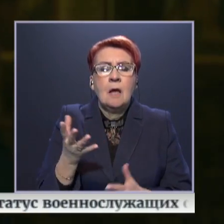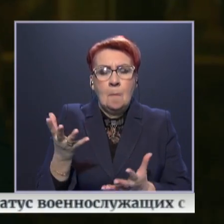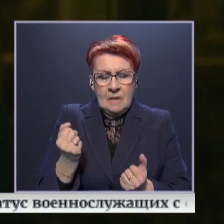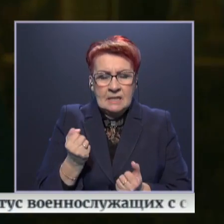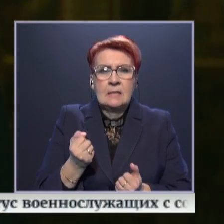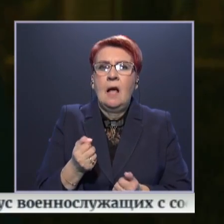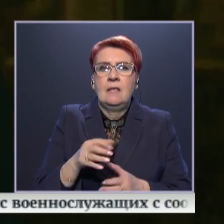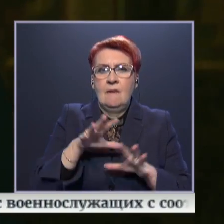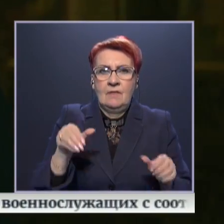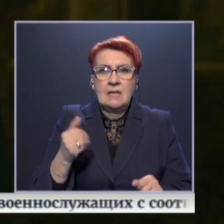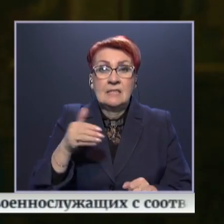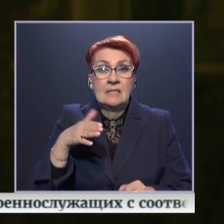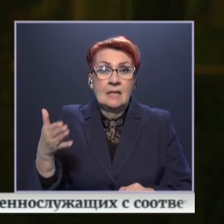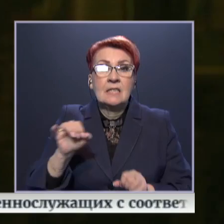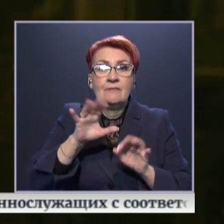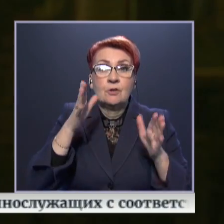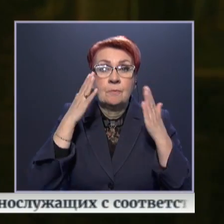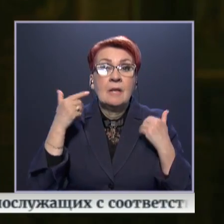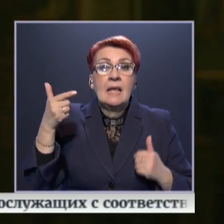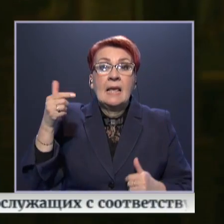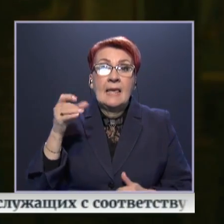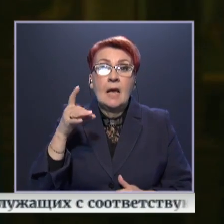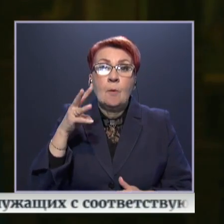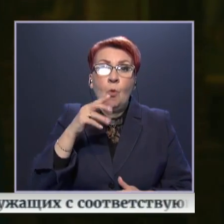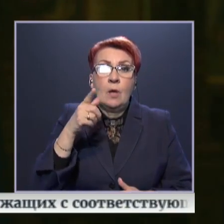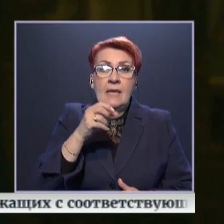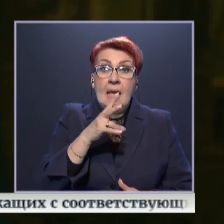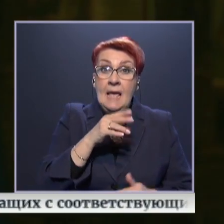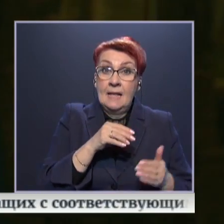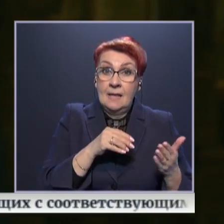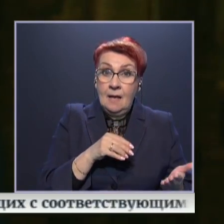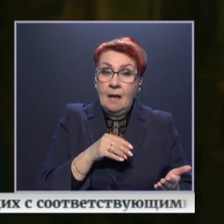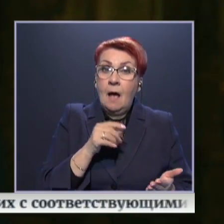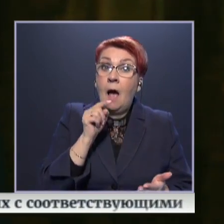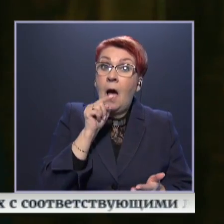со стороны святейшего патриарха Гермогена Но вот тут оккупанты